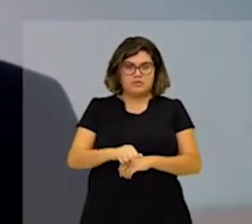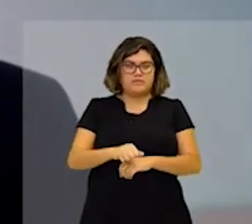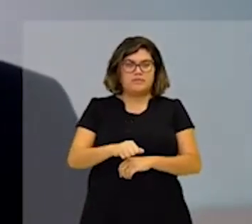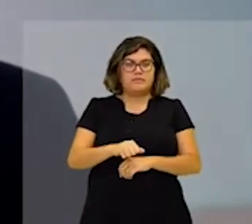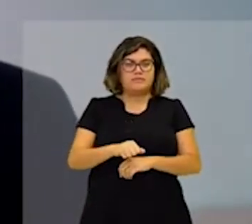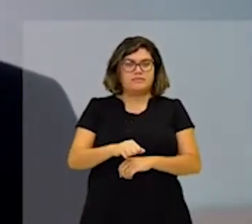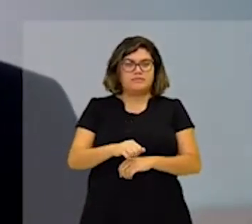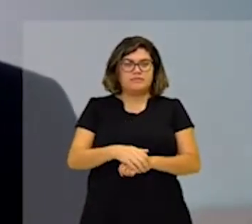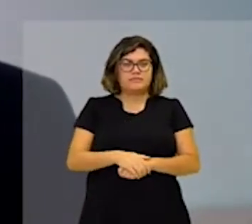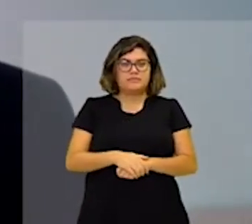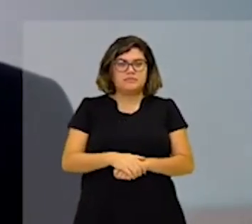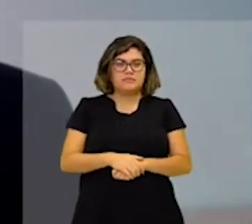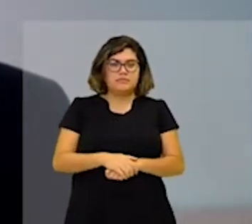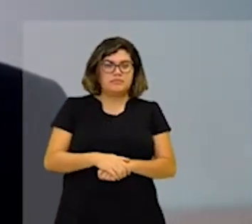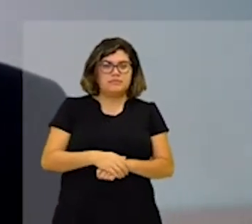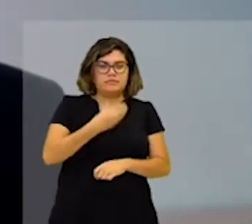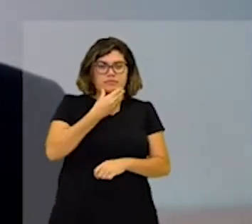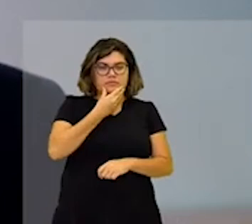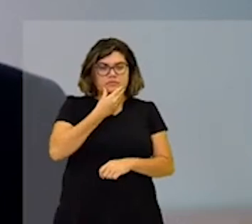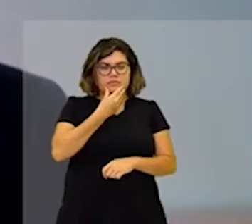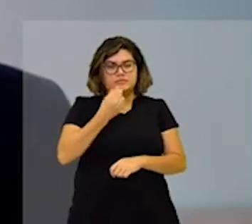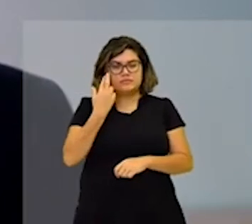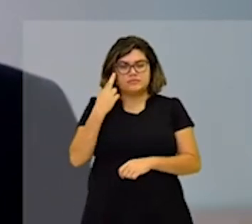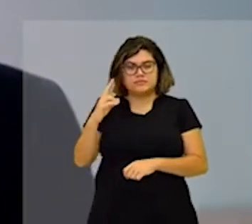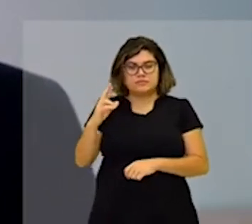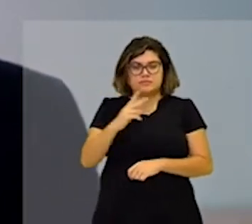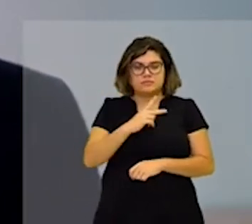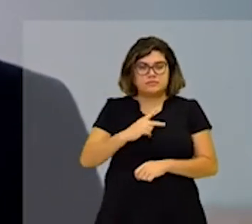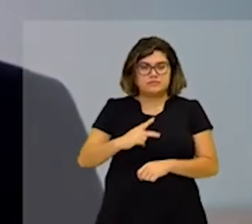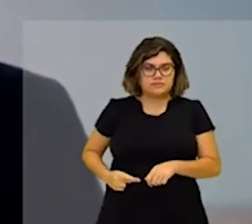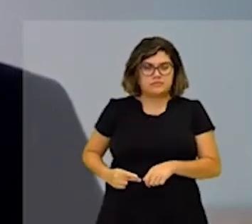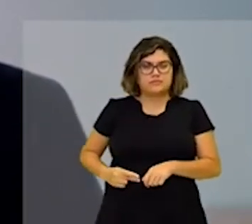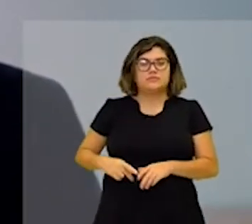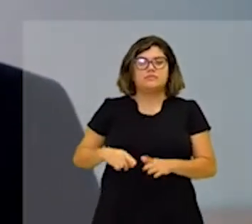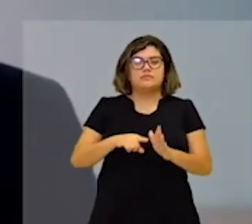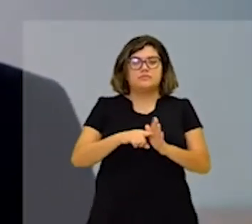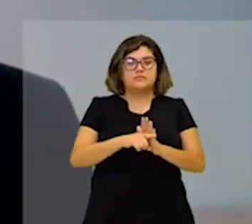E se o Presidente da Associação Brasileira de pesquisadores de pesquisadores negros e